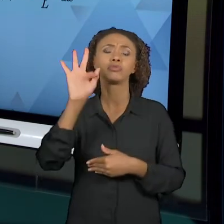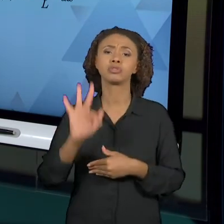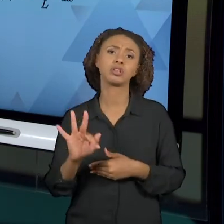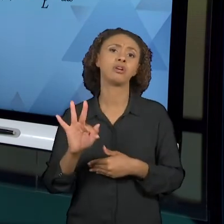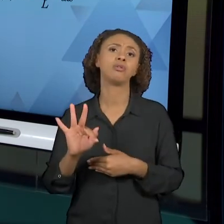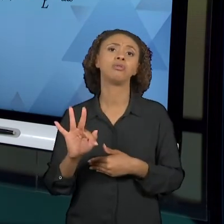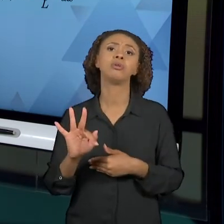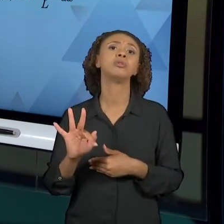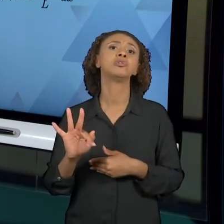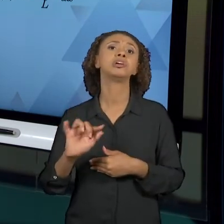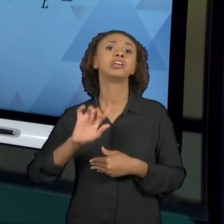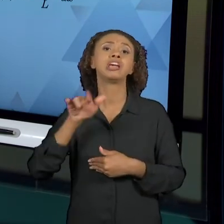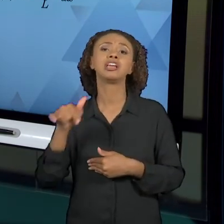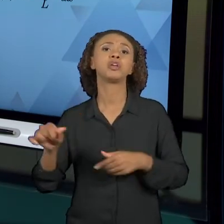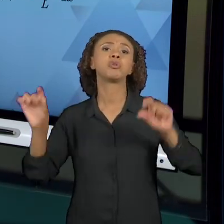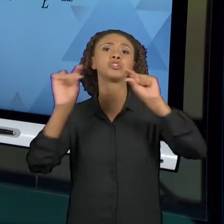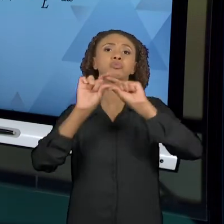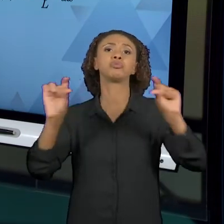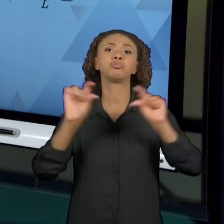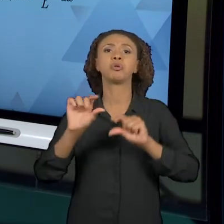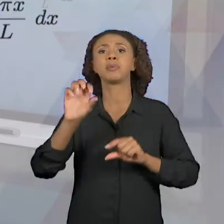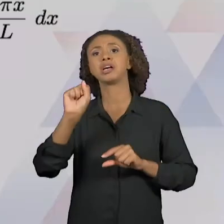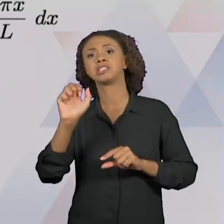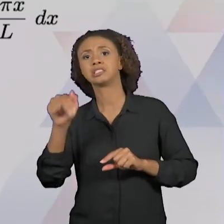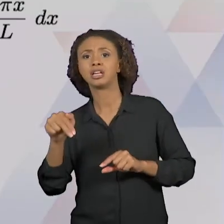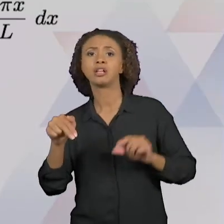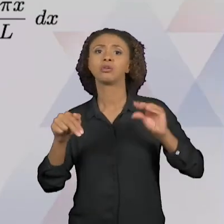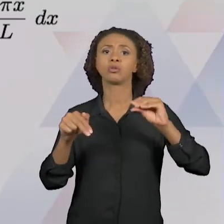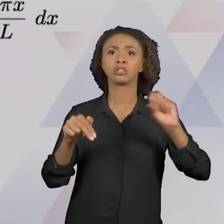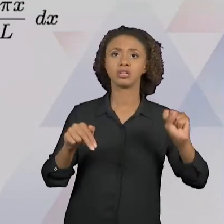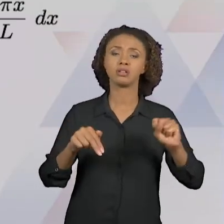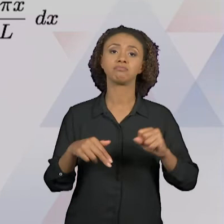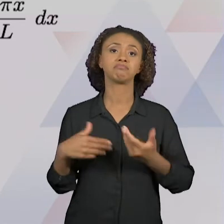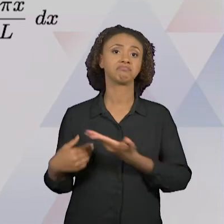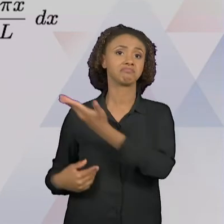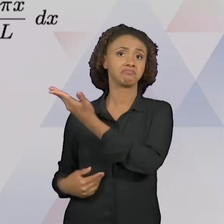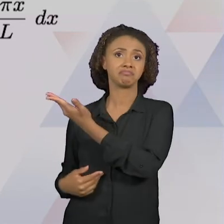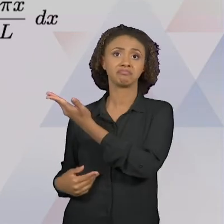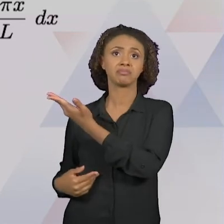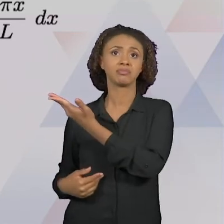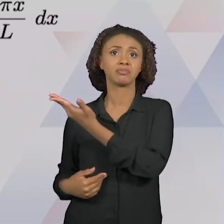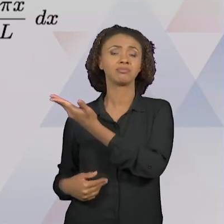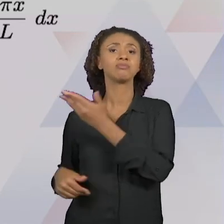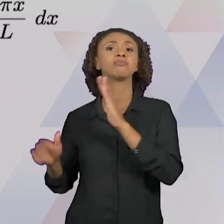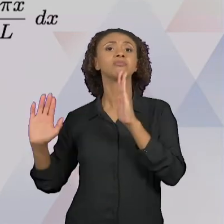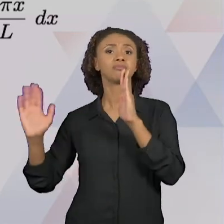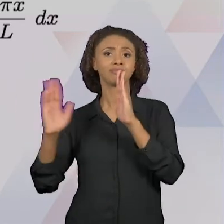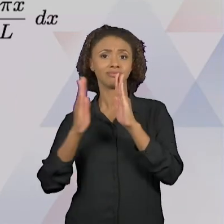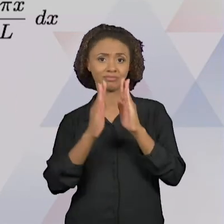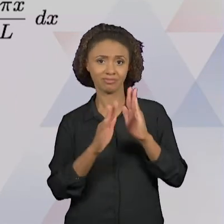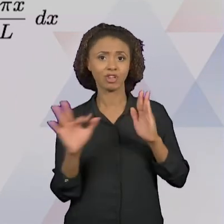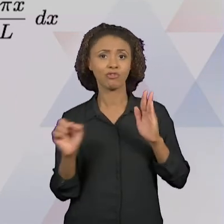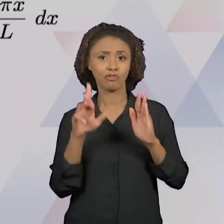DE SENOS OU DE COSSENOS. ENTÃO AQUI A GENTE ESTÁ PEGANDO E ESCREVENDO A SÉRIE DE FOURIER EM TERMOS DE SENOS DA FUNÇÃO COSSENOS, ENTÃO AQUI A GENTE